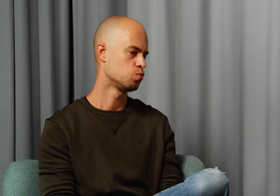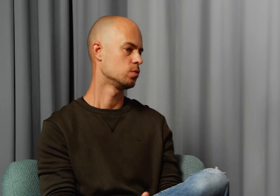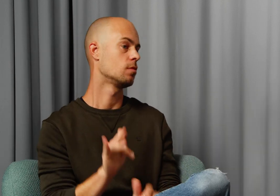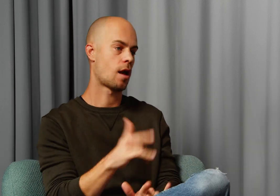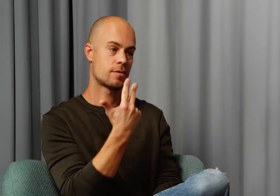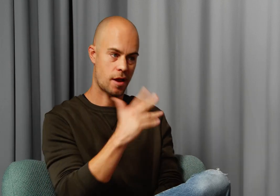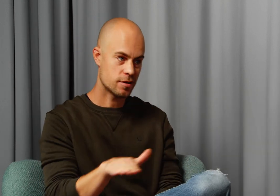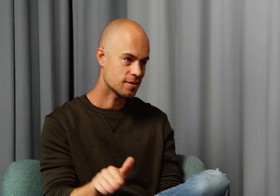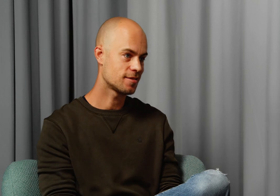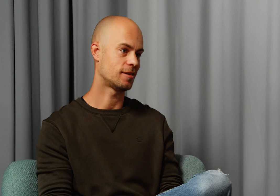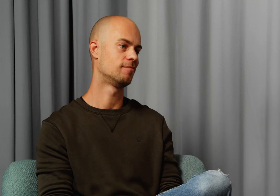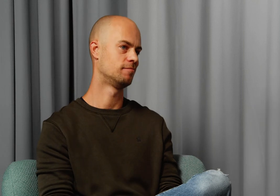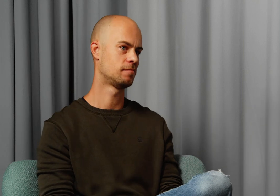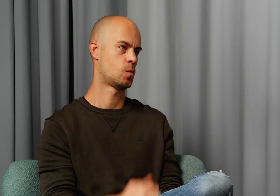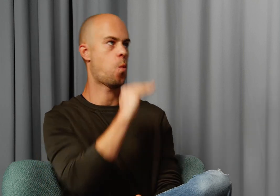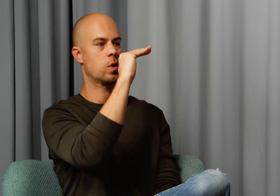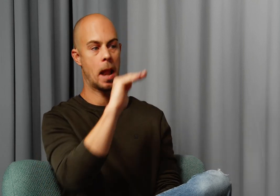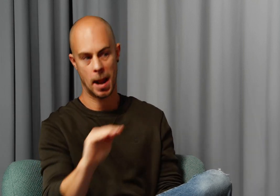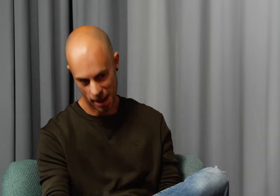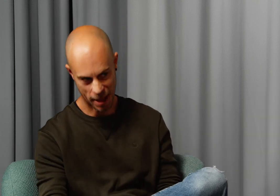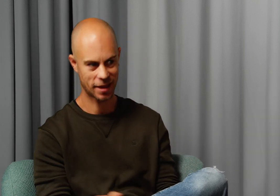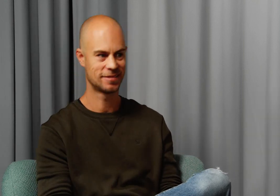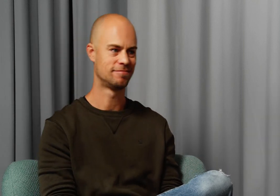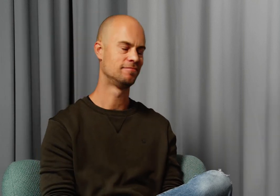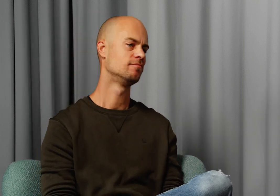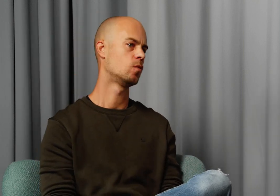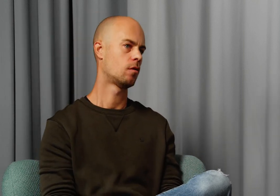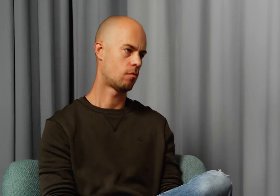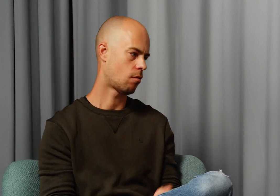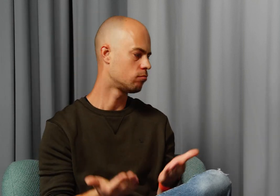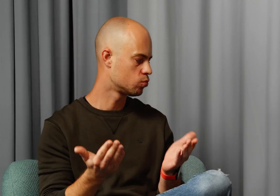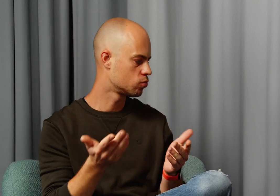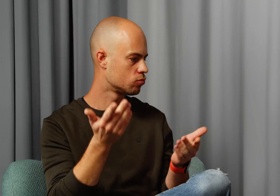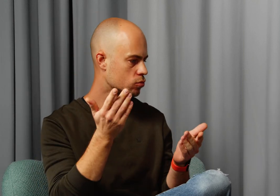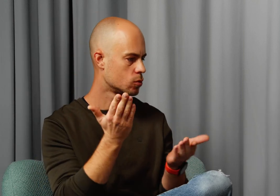Aufgrund der Liebe, aufgrund meiner Frau, ich habe jetzt drei Kinder, von groß bis ganz klein.